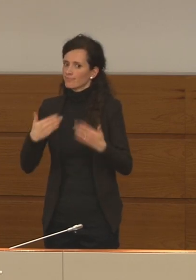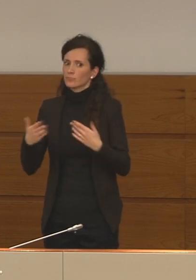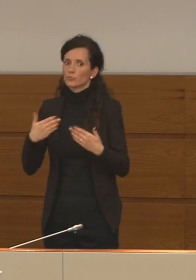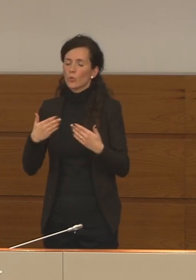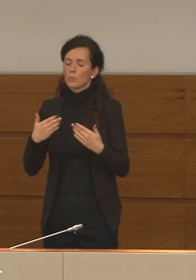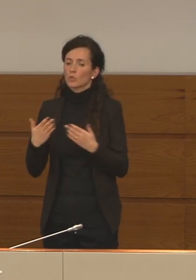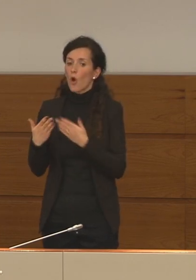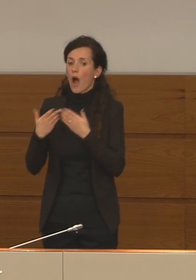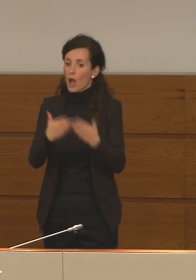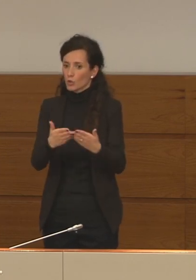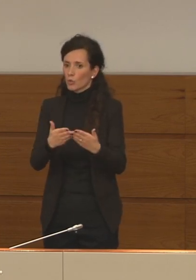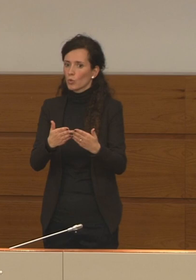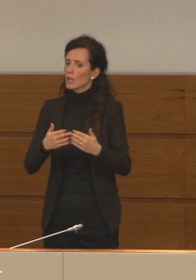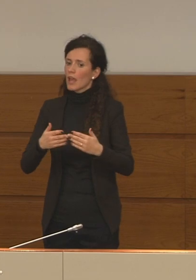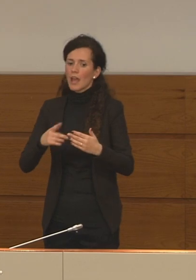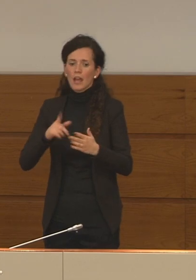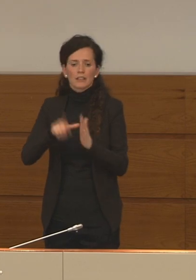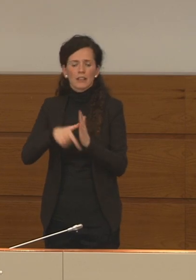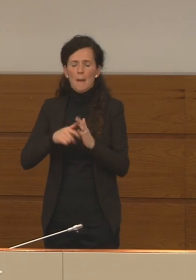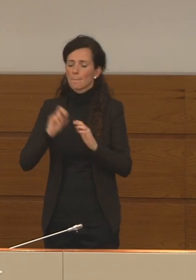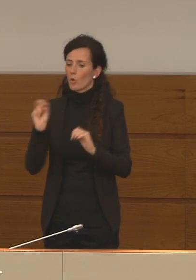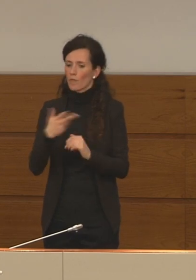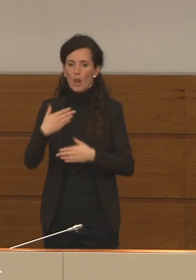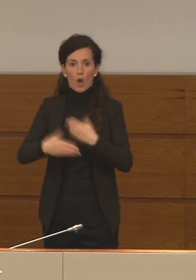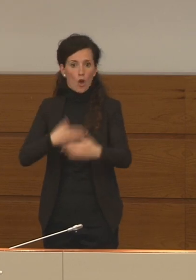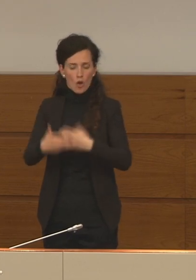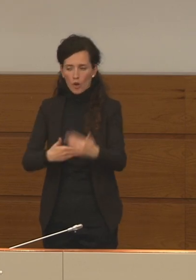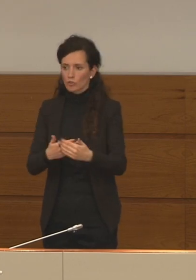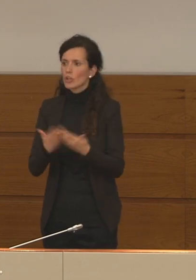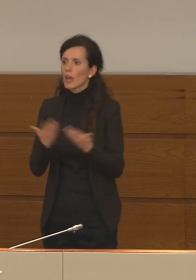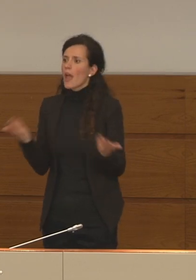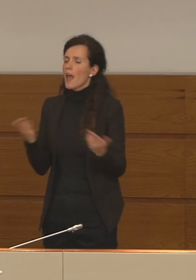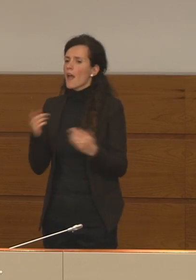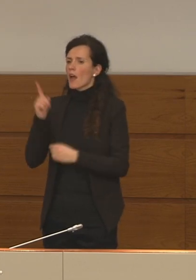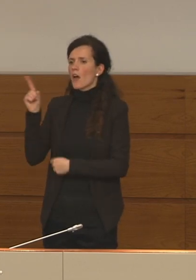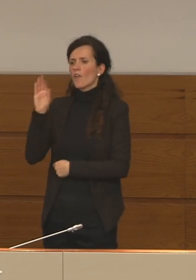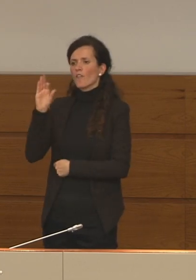quali potrebbero essere queste misure che chiede Fontana e se la situazione